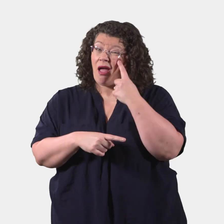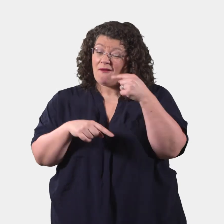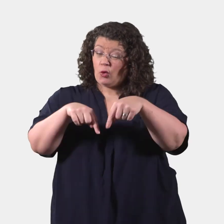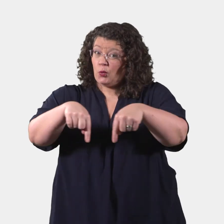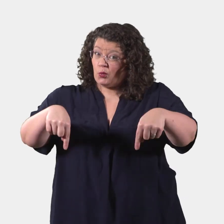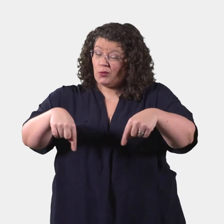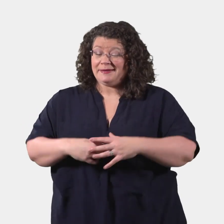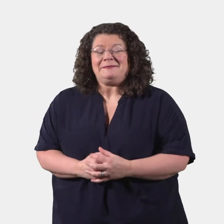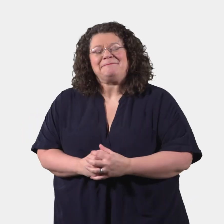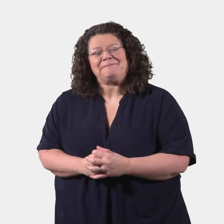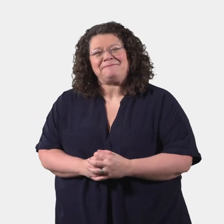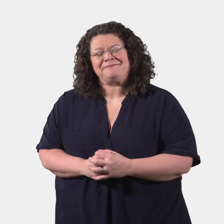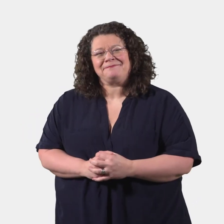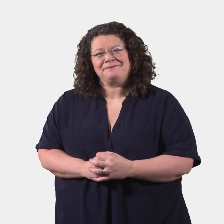Gwelwch isod am fwy o fanylion.